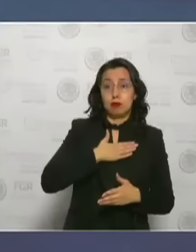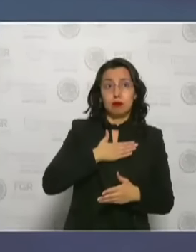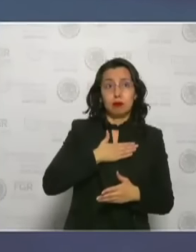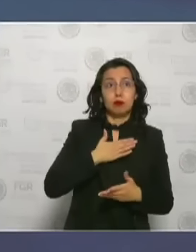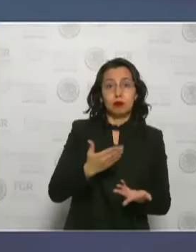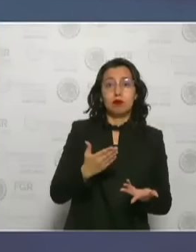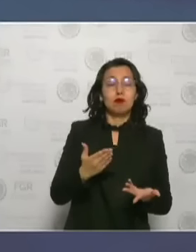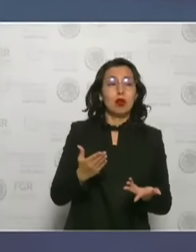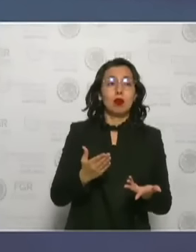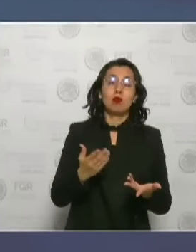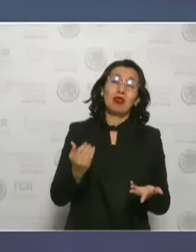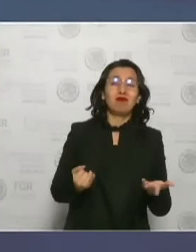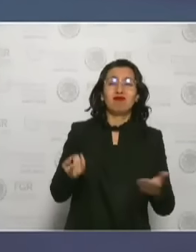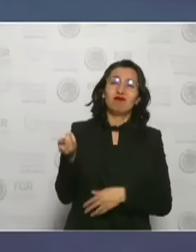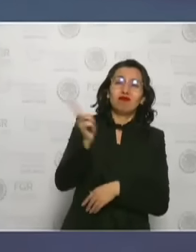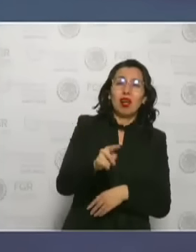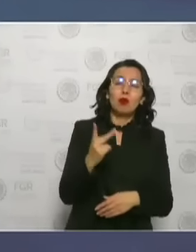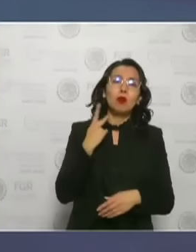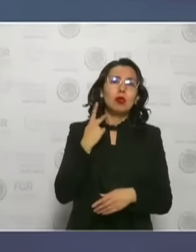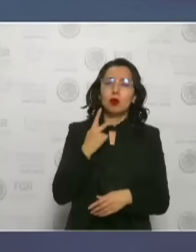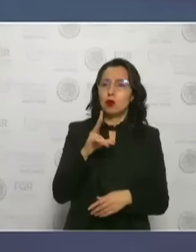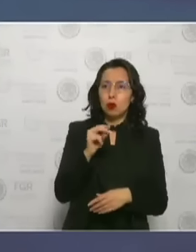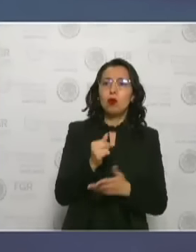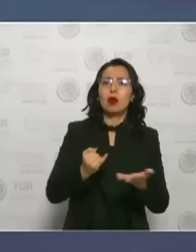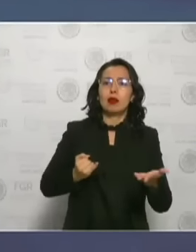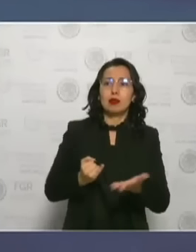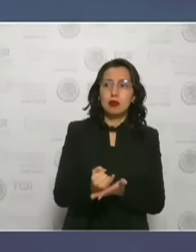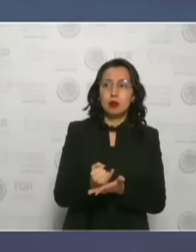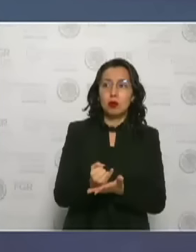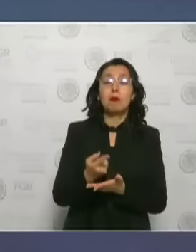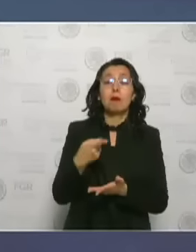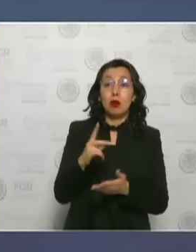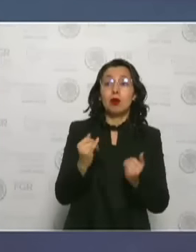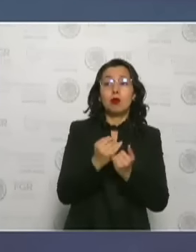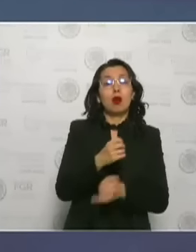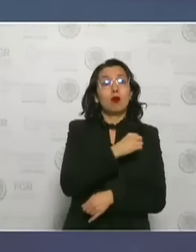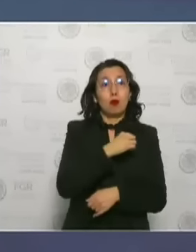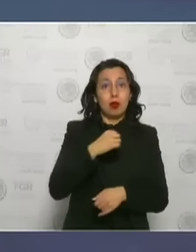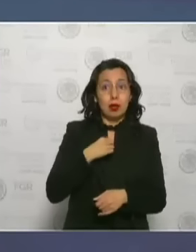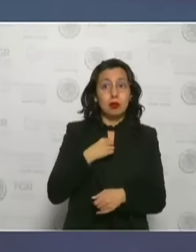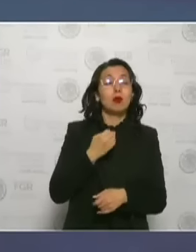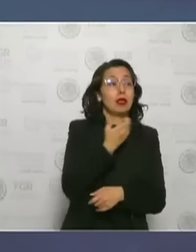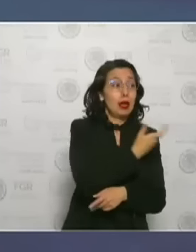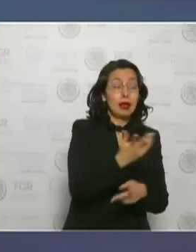una decisión política, sino también como una obligación frente a la demanda de las víctimas,